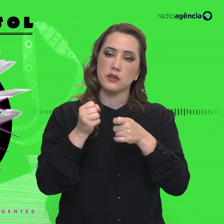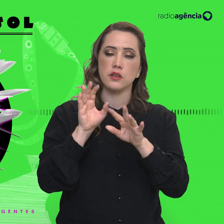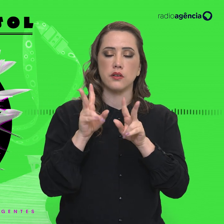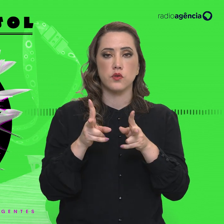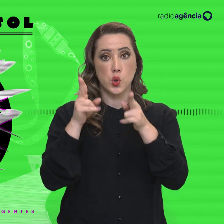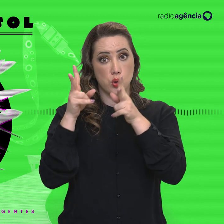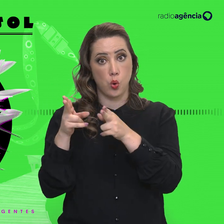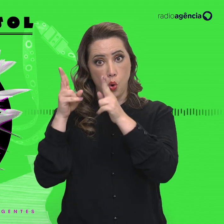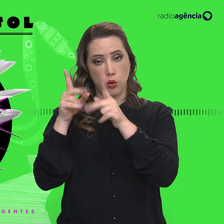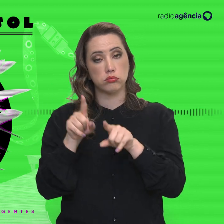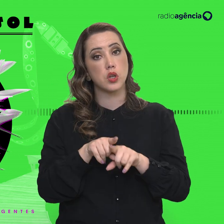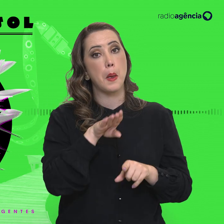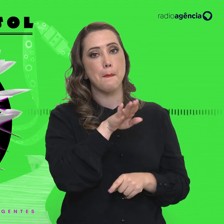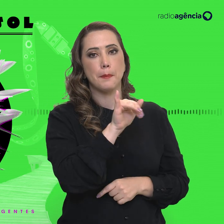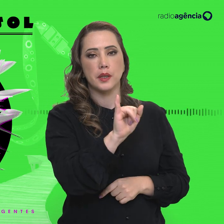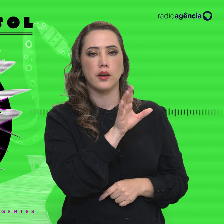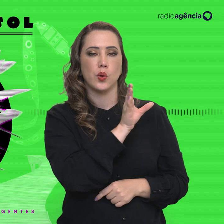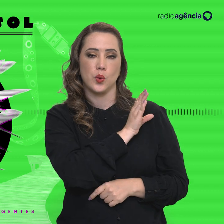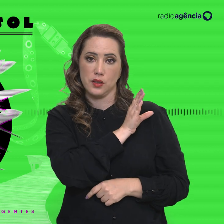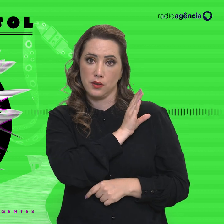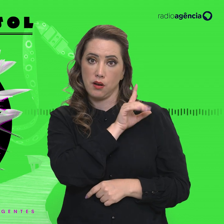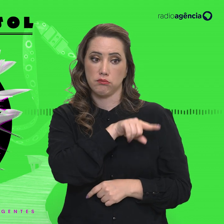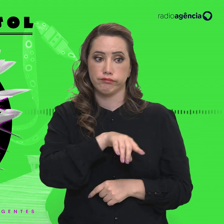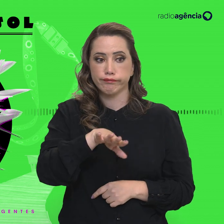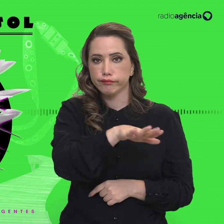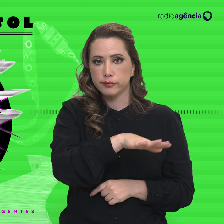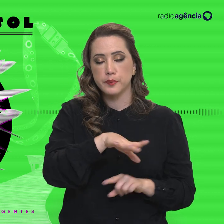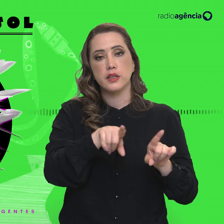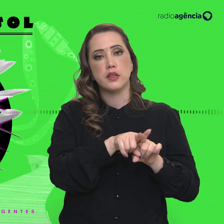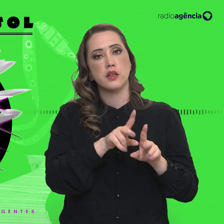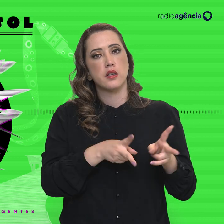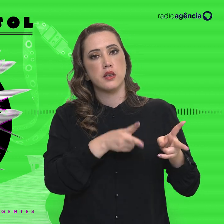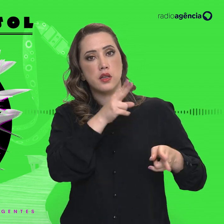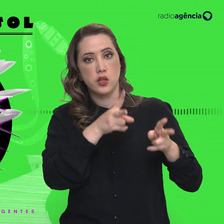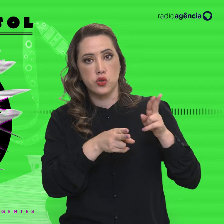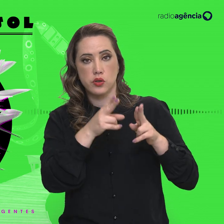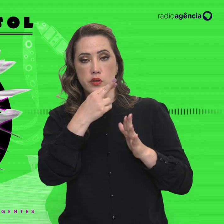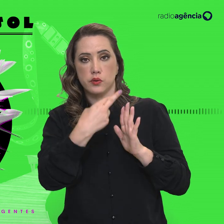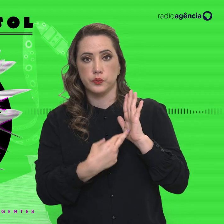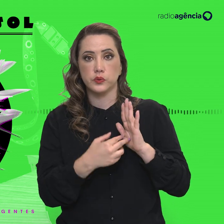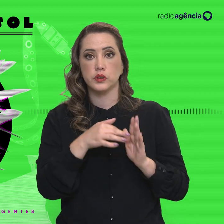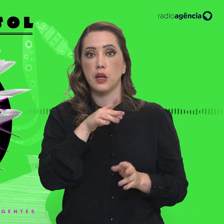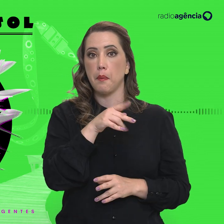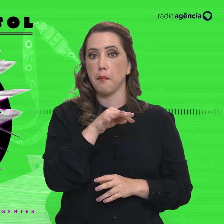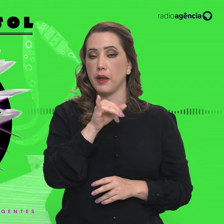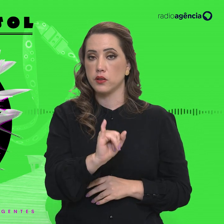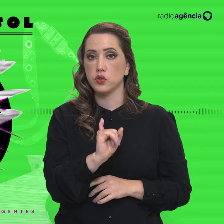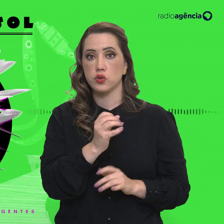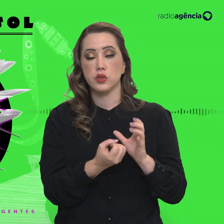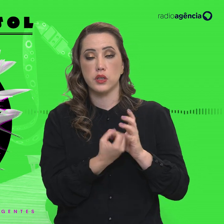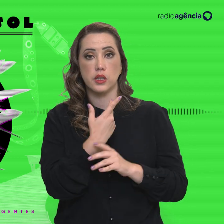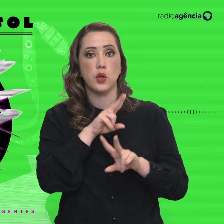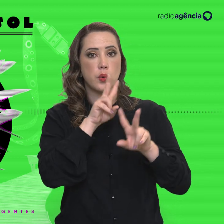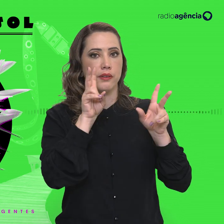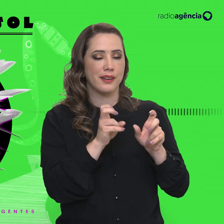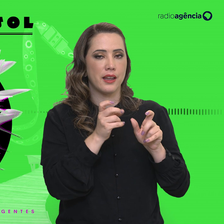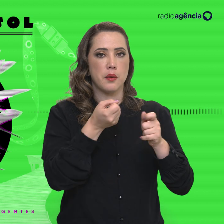A Bia Arcoverde é responsável pela coordenação do projeto e cuida da edição do roteiro. [Leyberson] A Patrícia Serrão é responsável pela concepção de pauta, produção e entrevistas.